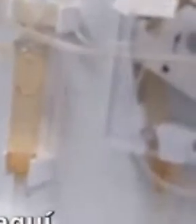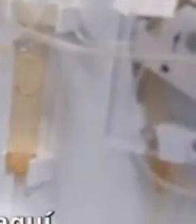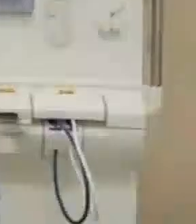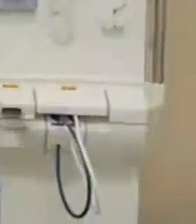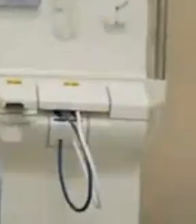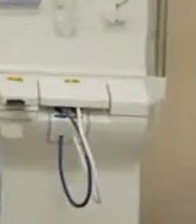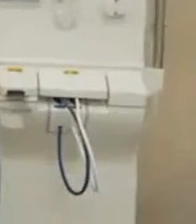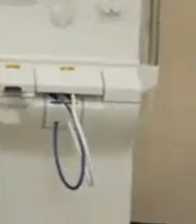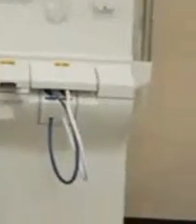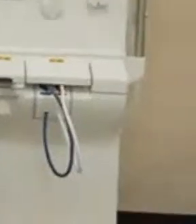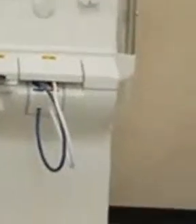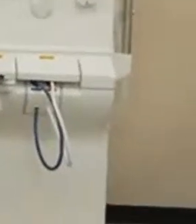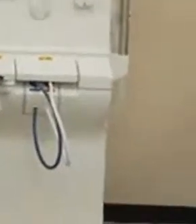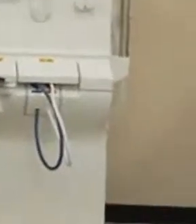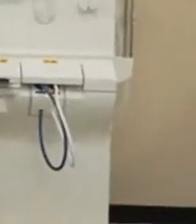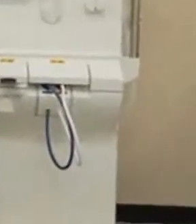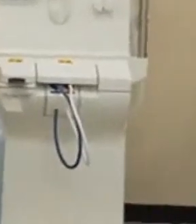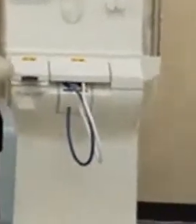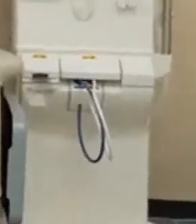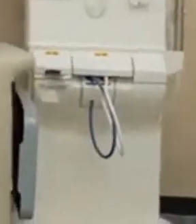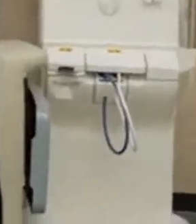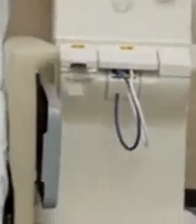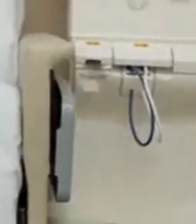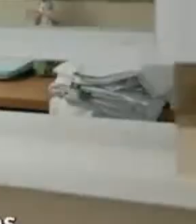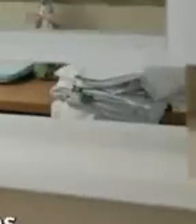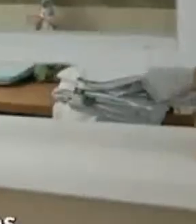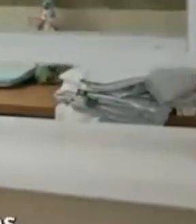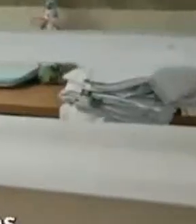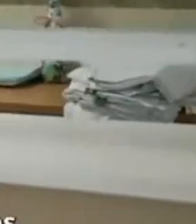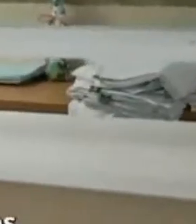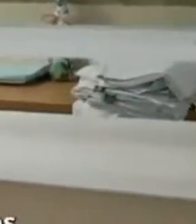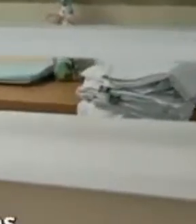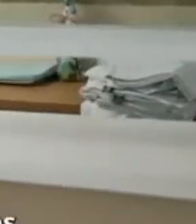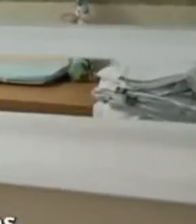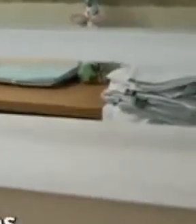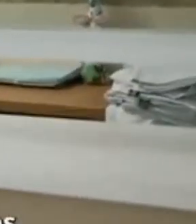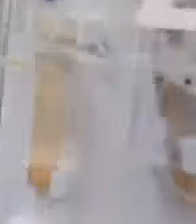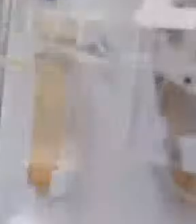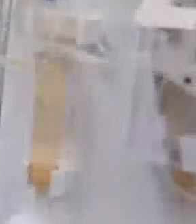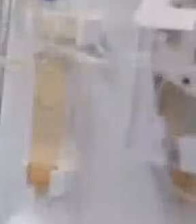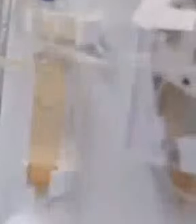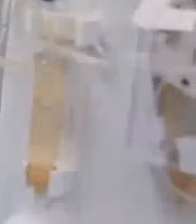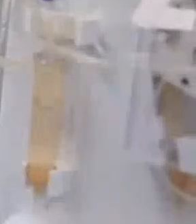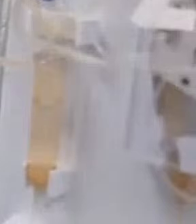aquí porque si la mera verdad sí los necesitamos y necesitanos de más pacientes. Vamos a estar mejor